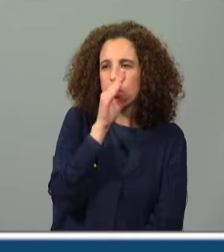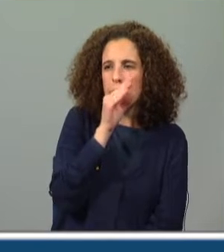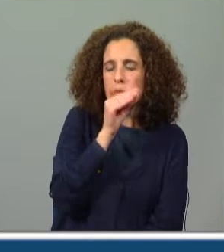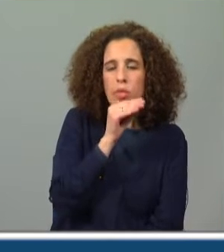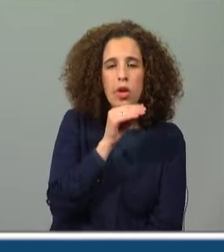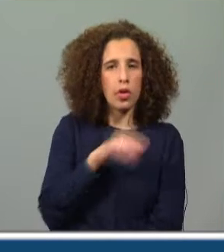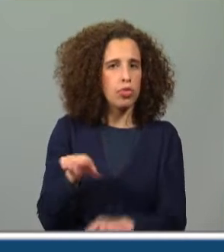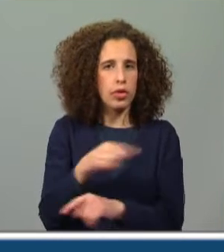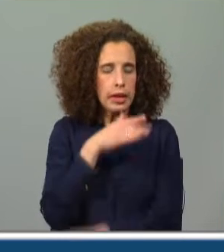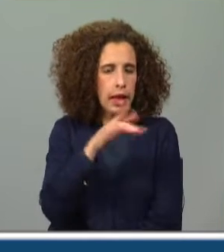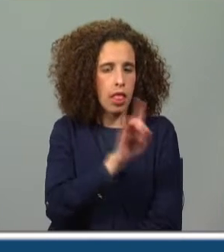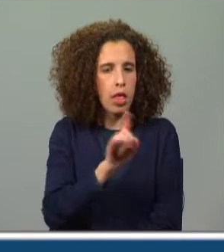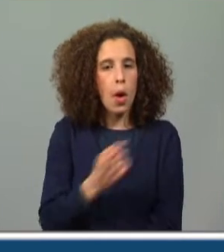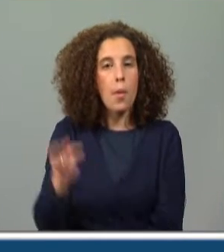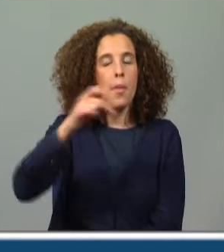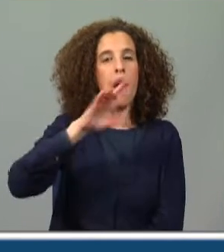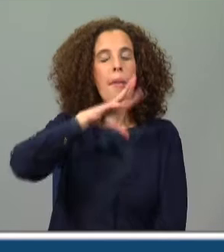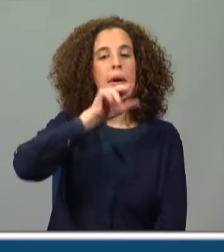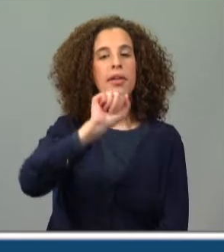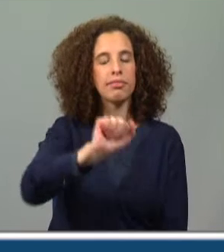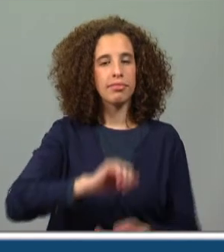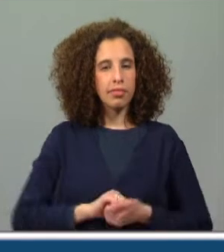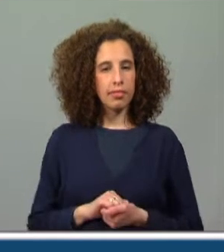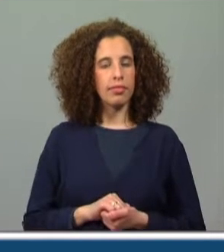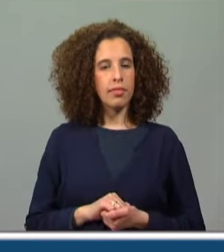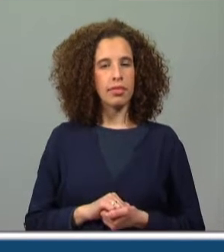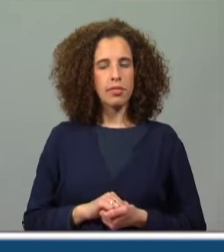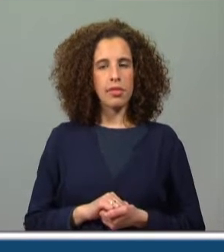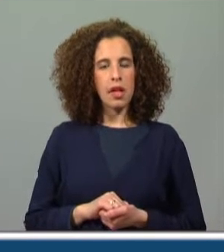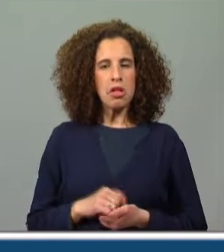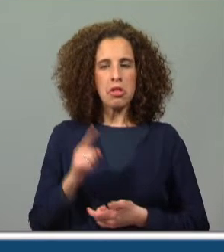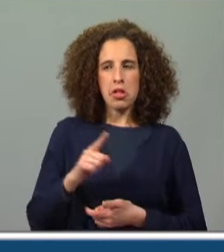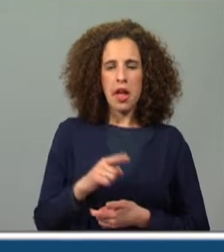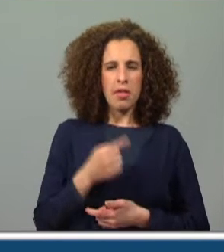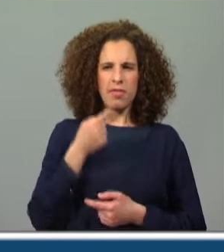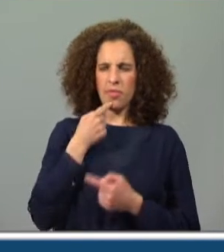sua recusa Apareceu sua mãe para devia estar estranhando a aparição 你拒絕你媽媽出現因為這幻影一定很奇怪